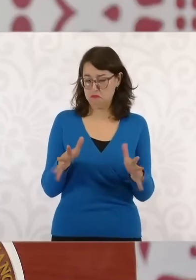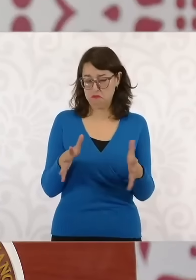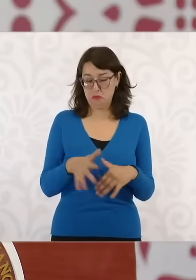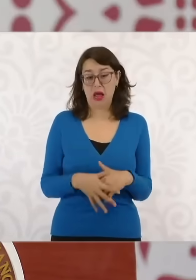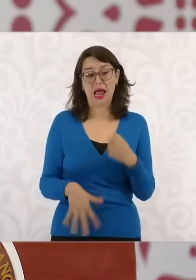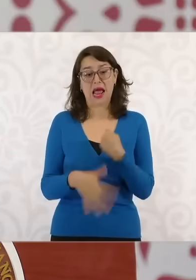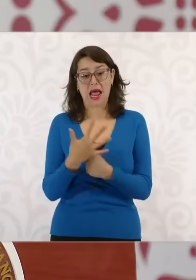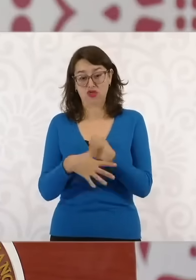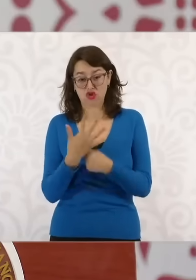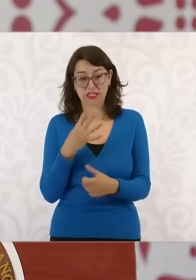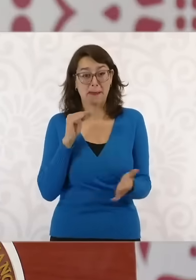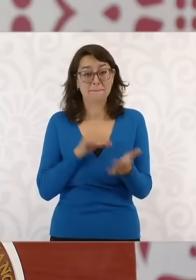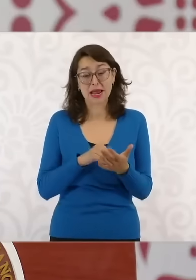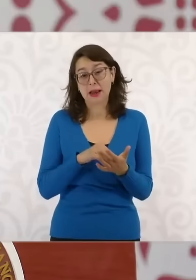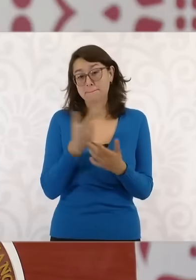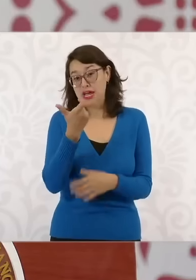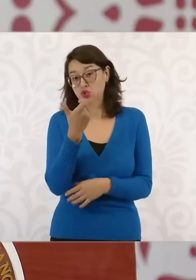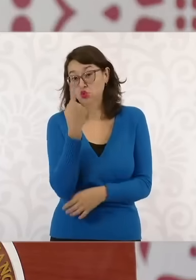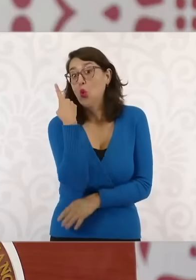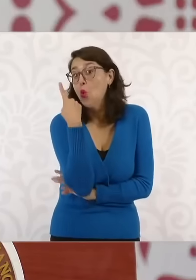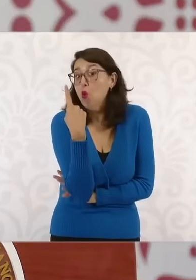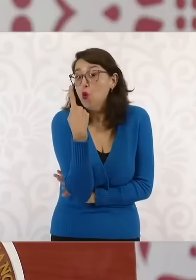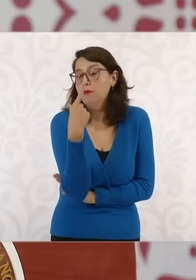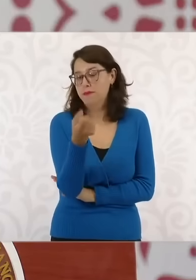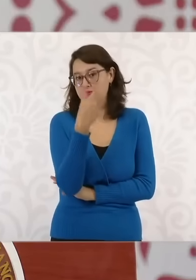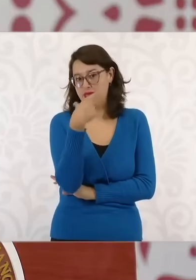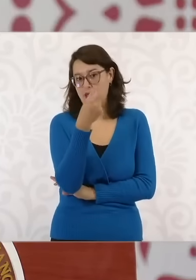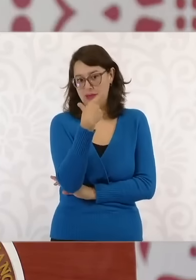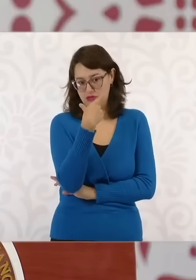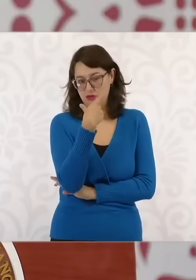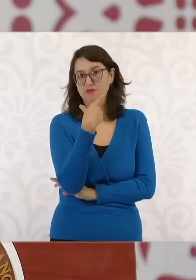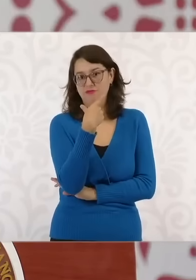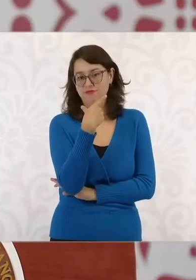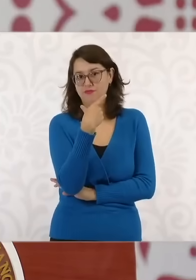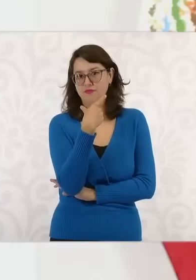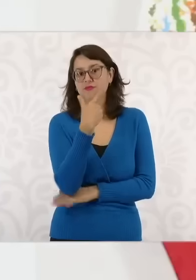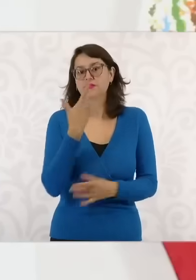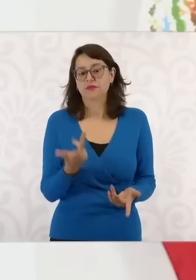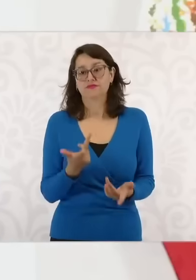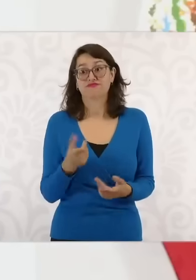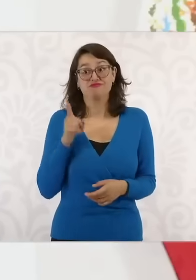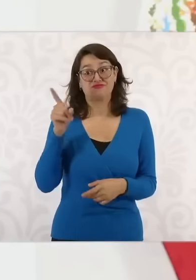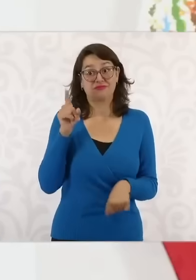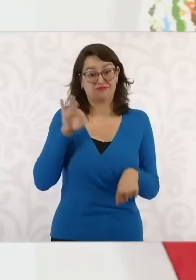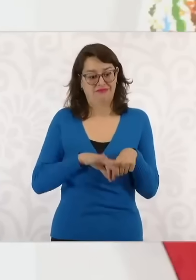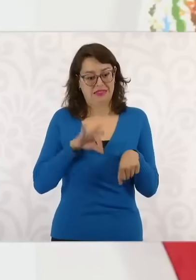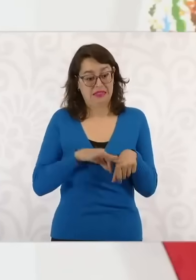14,000es. Entonces, hay una enorme eh presión de los sectores comerciales por posicionar